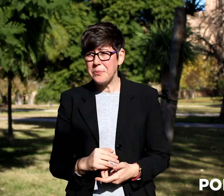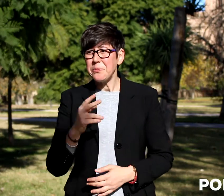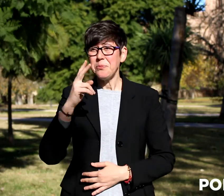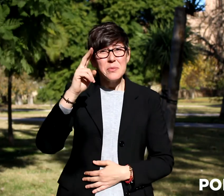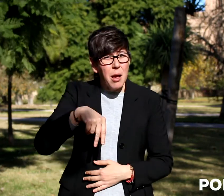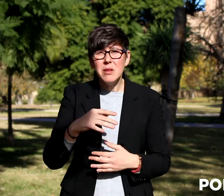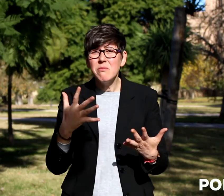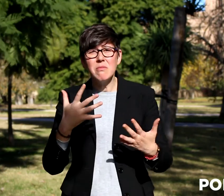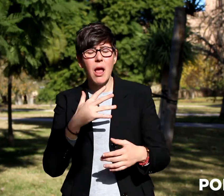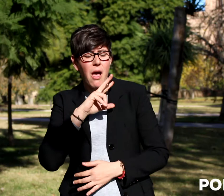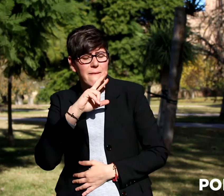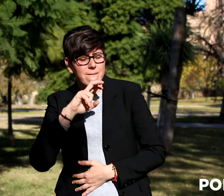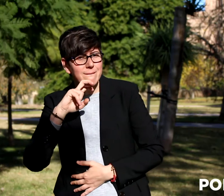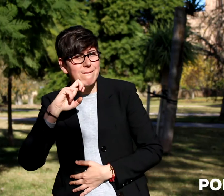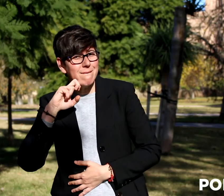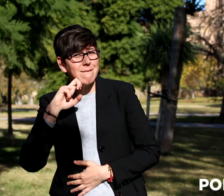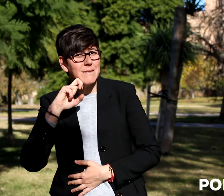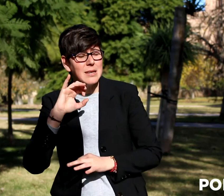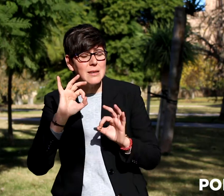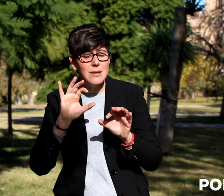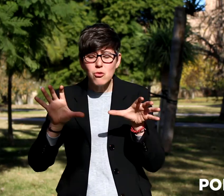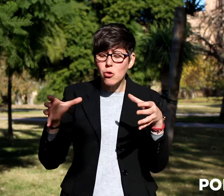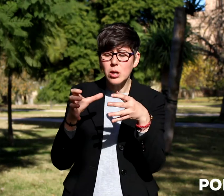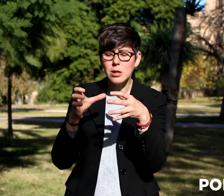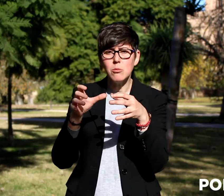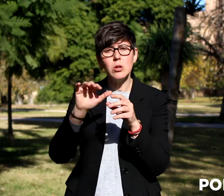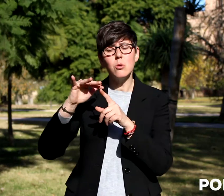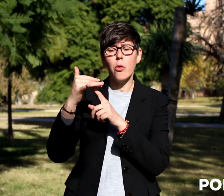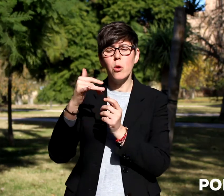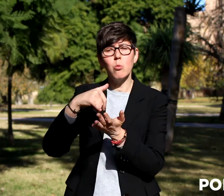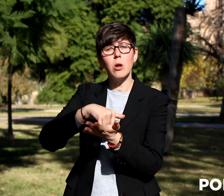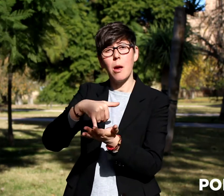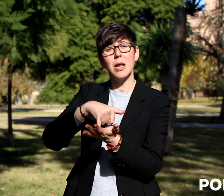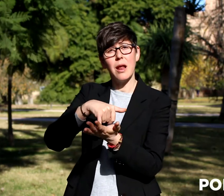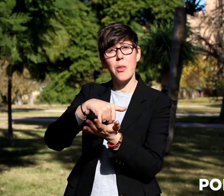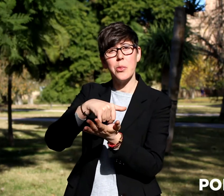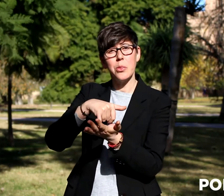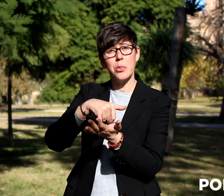Por otro lado, los colectivos en situación de vulnerabilidad que estaban cobrando la renta